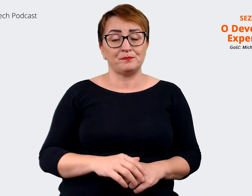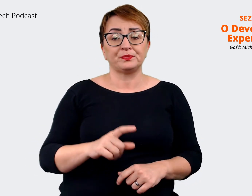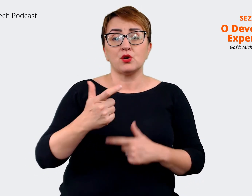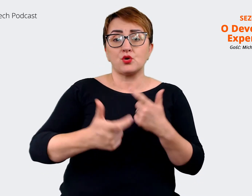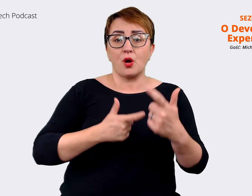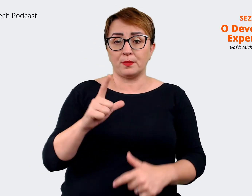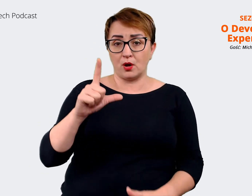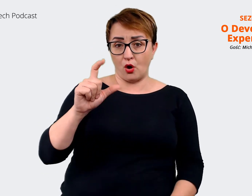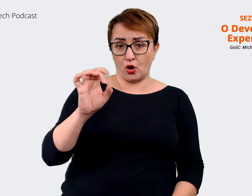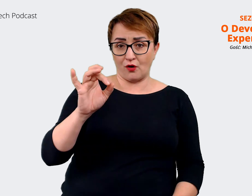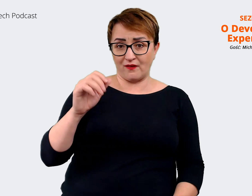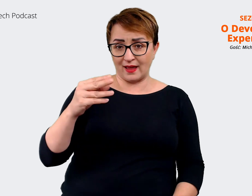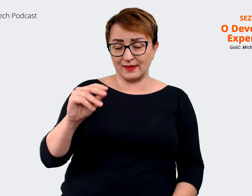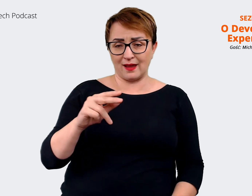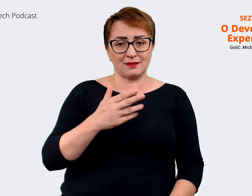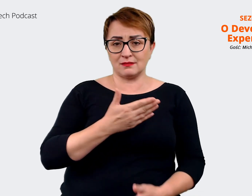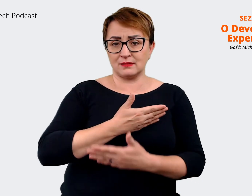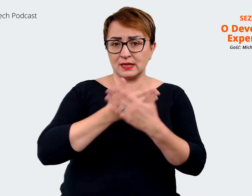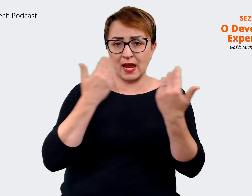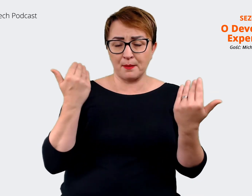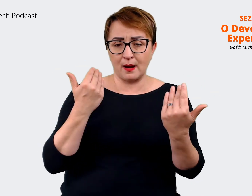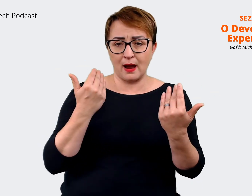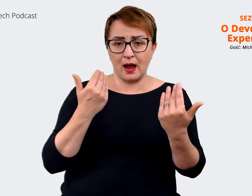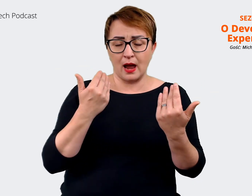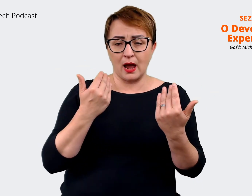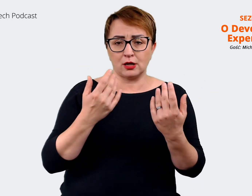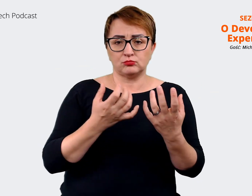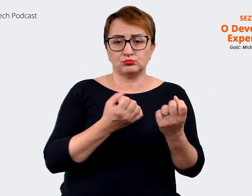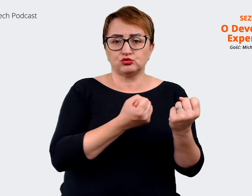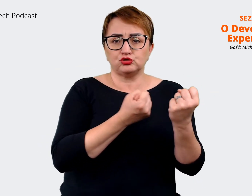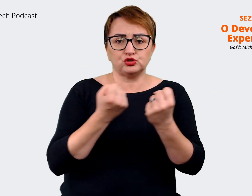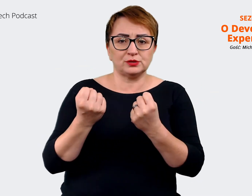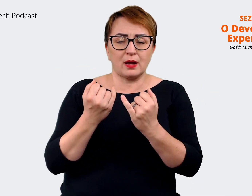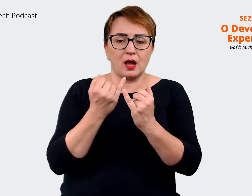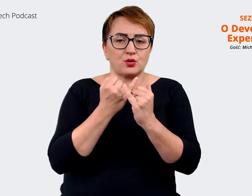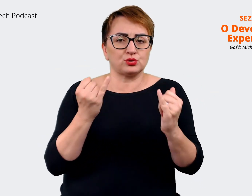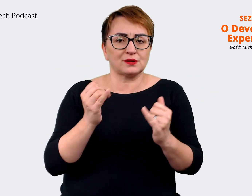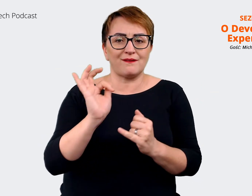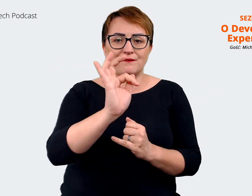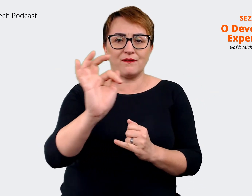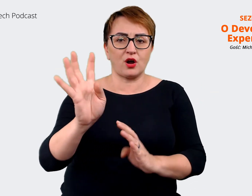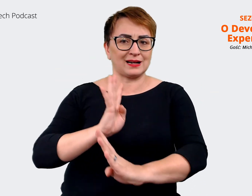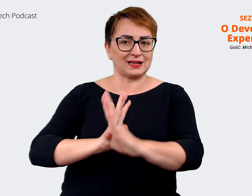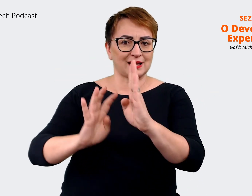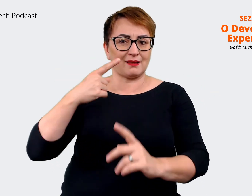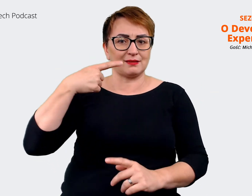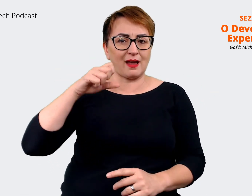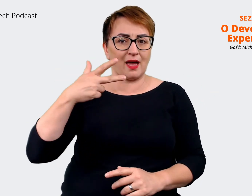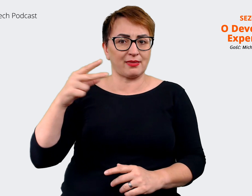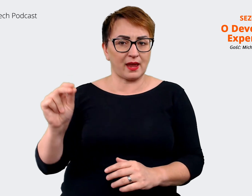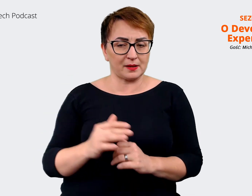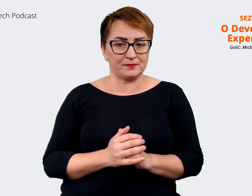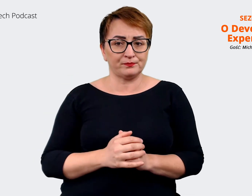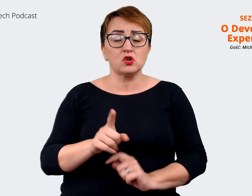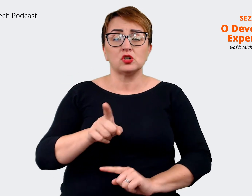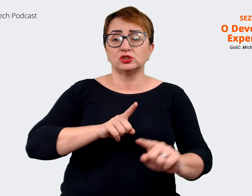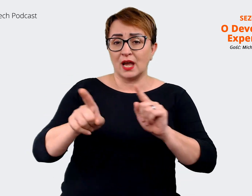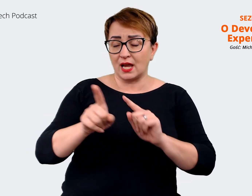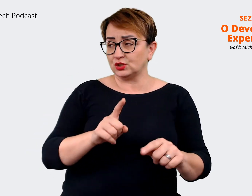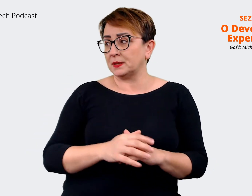tak jakby np. nie są przetrzymywane żadne np. dane klientów nigdzie itd. Czyli w dużym skrócie